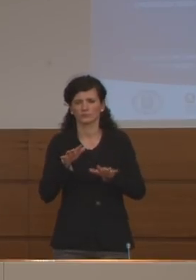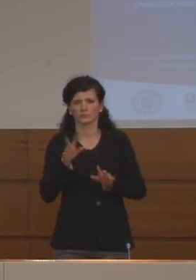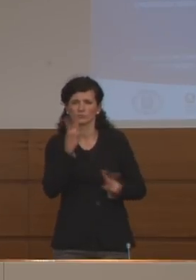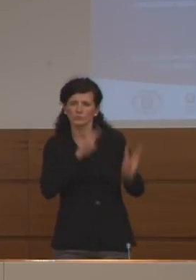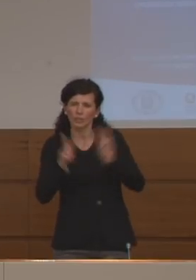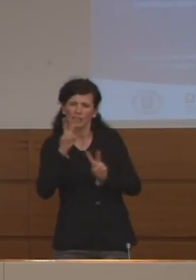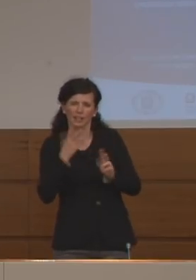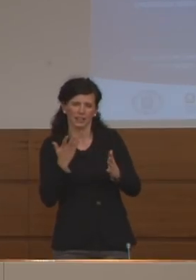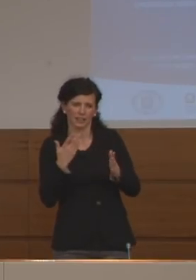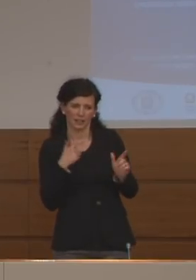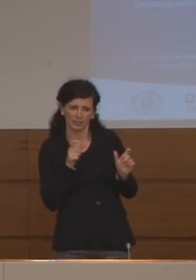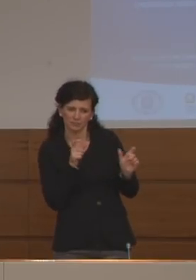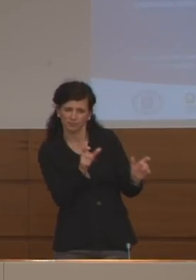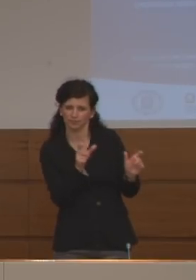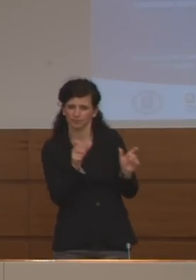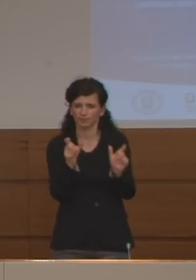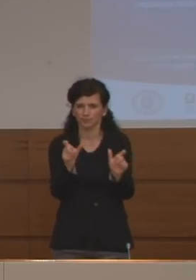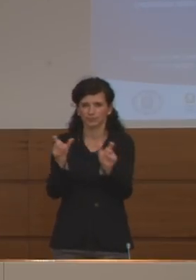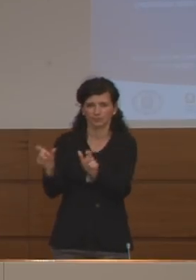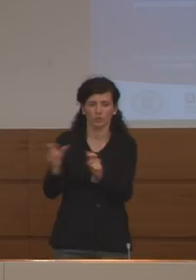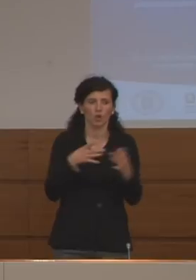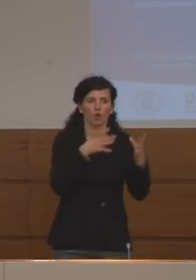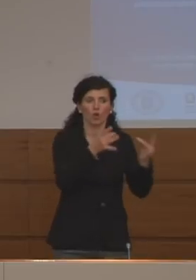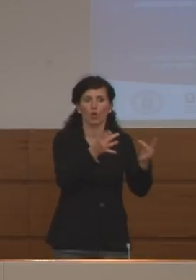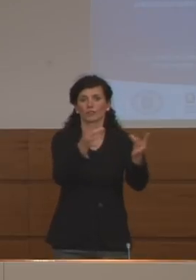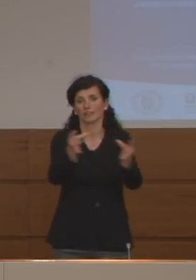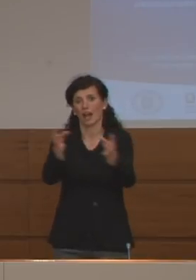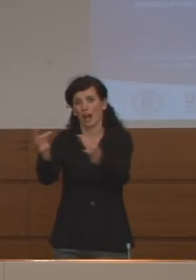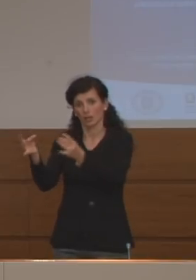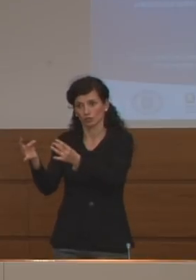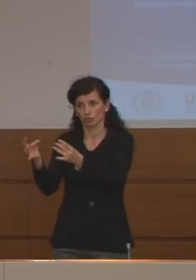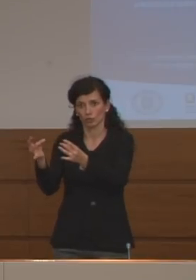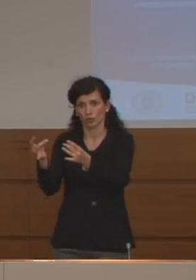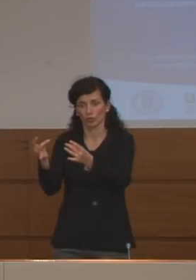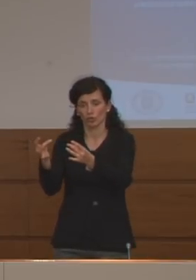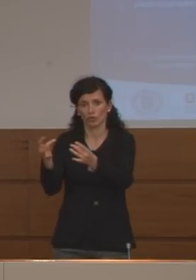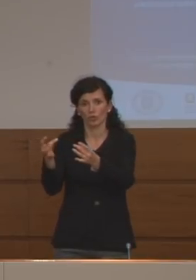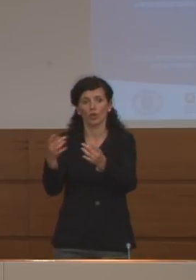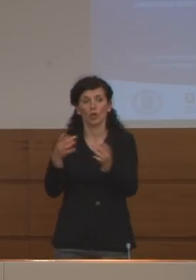diffusione del contagio in quella che è una comunità chiusa, come a tutti gli